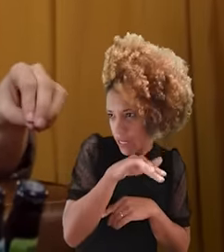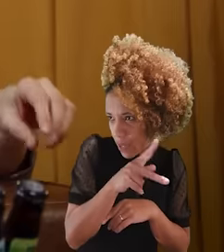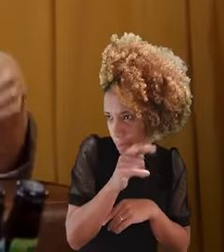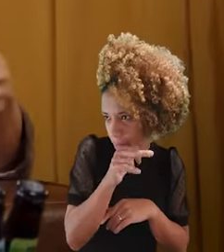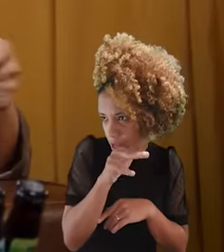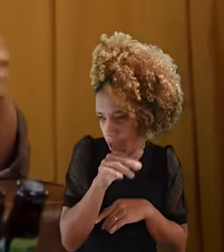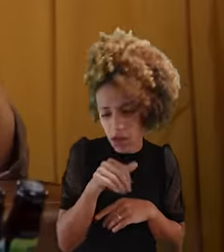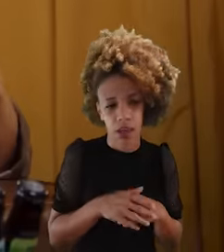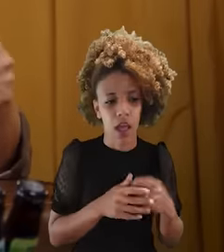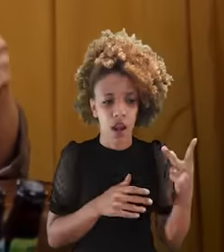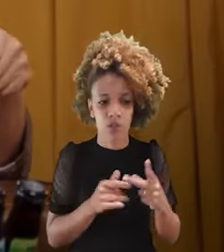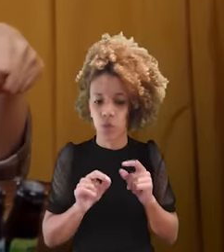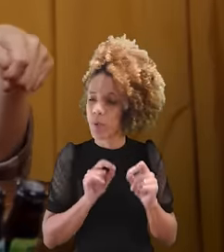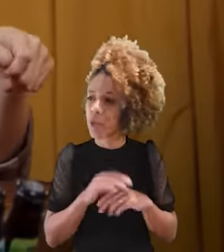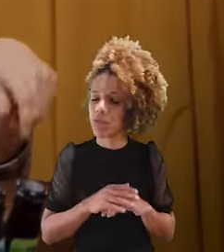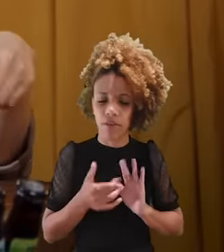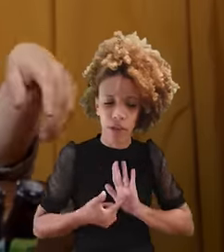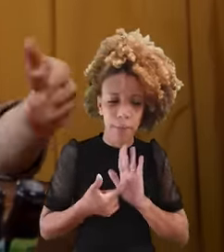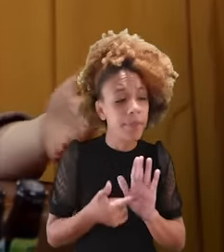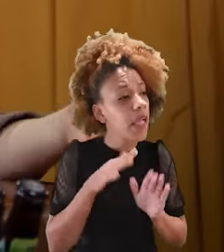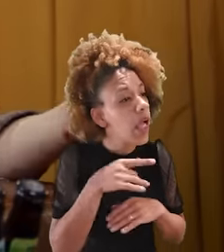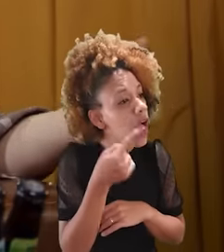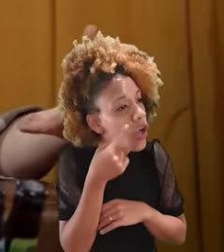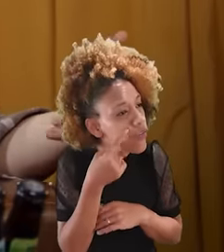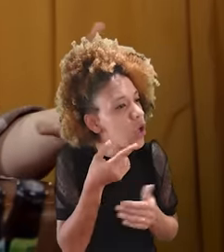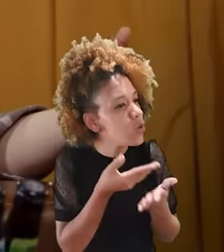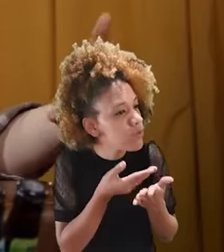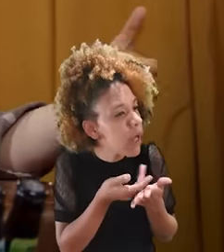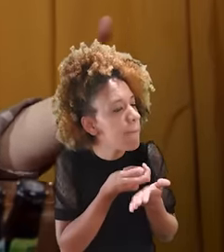eu veio uma pessoa entrevistar ela e falou assim marí eu vi fui estudar para fazer entrevista vi